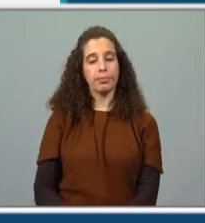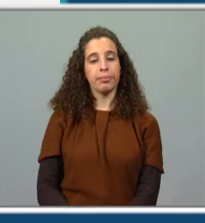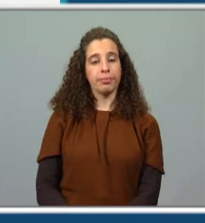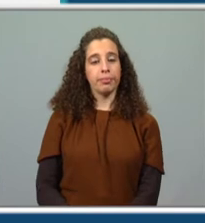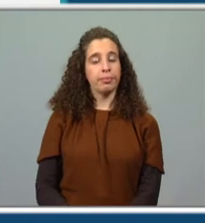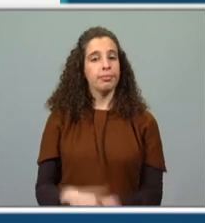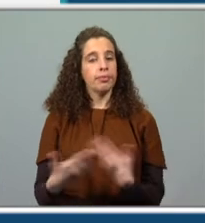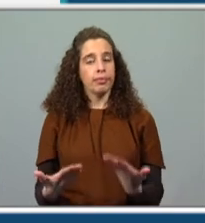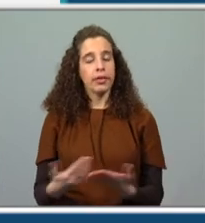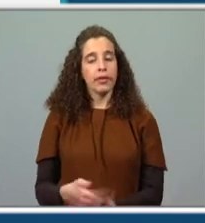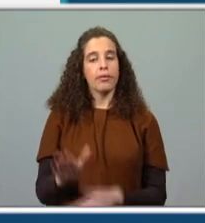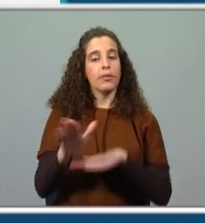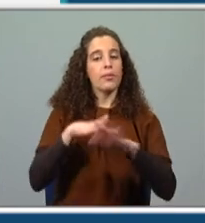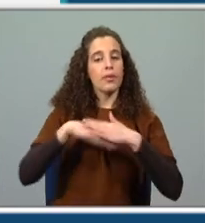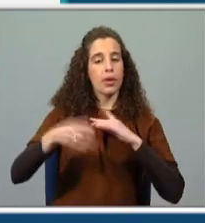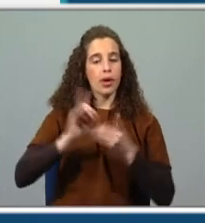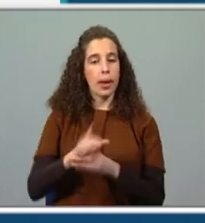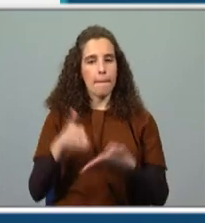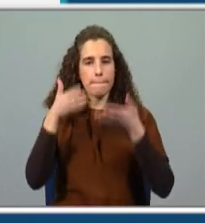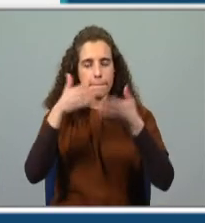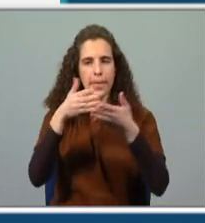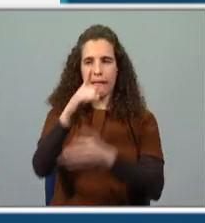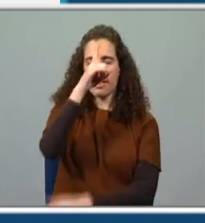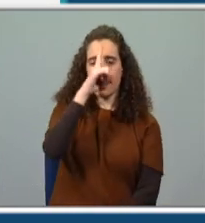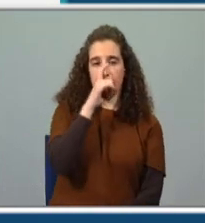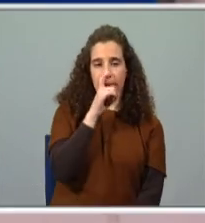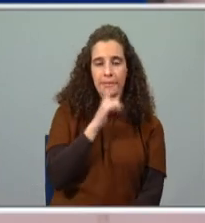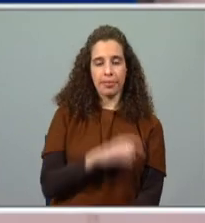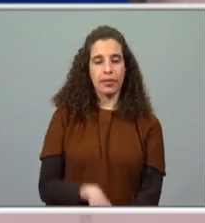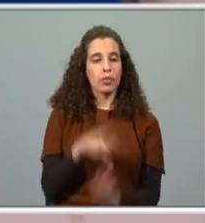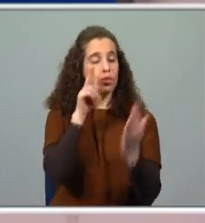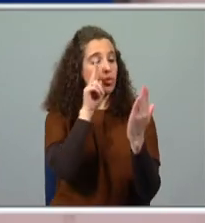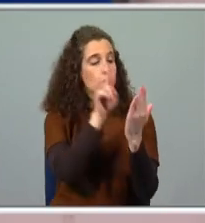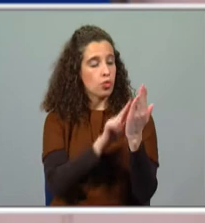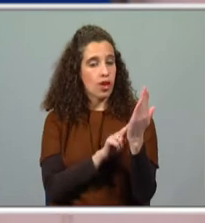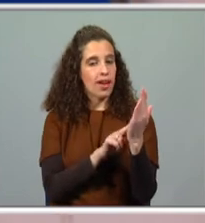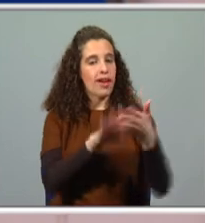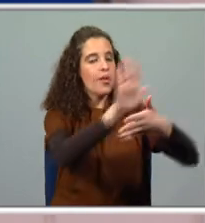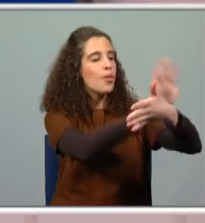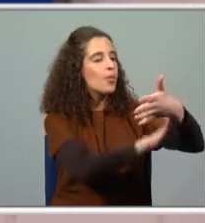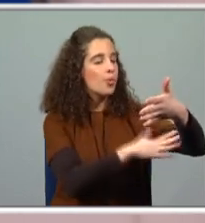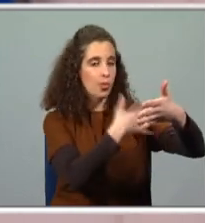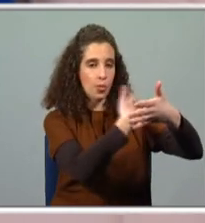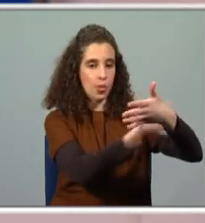que vamos então fazer para ajudar a relembrar Vamos ler um poema o vestido 我們將做些什麼來幫助記得讓我們讀一首詩這件衣服